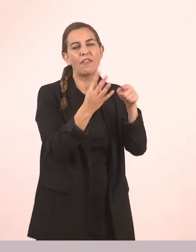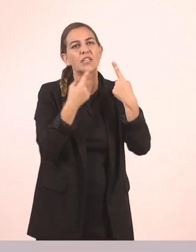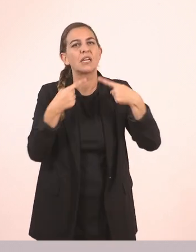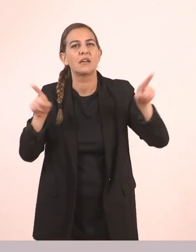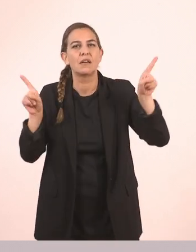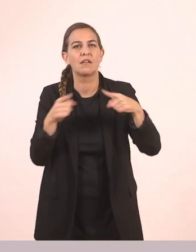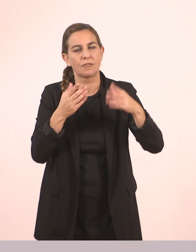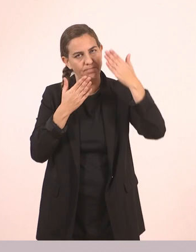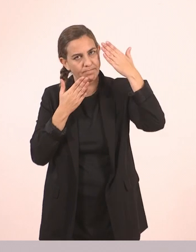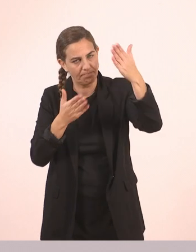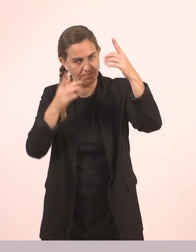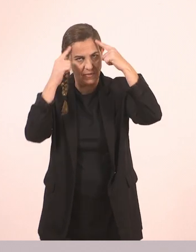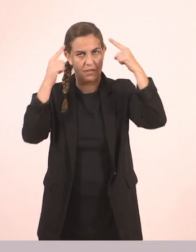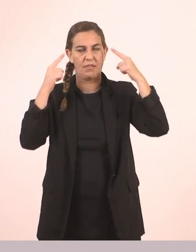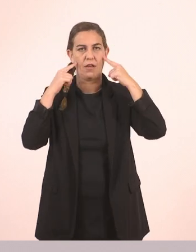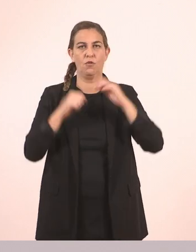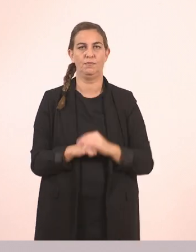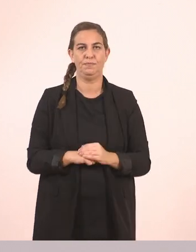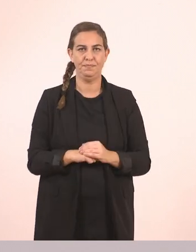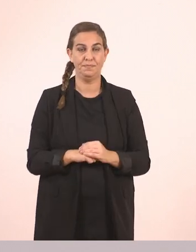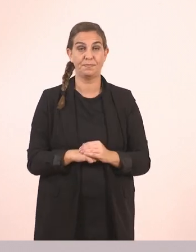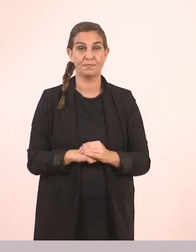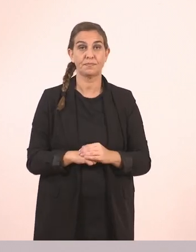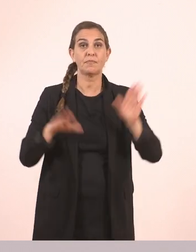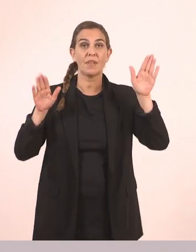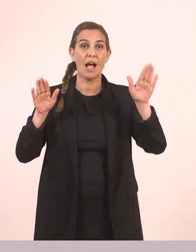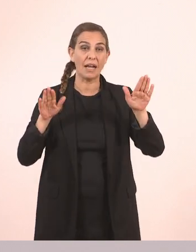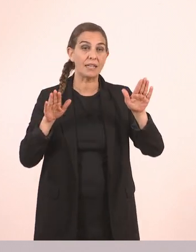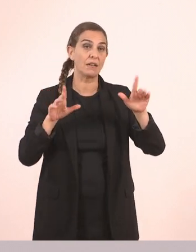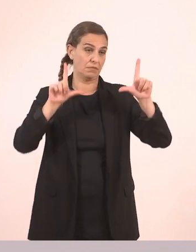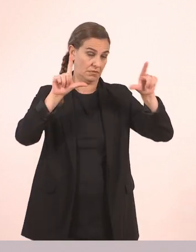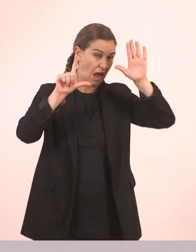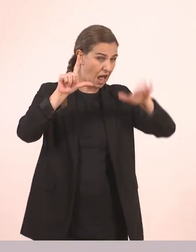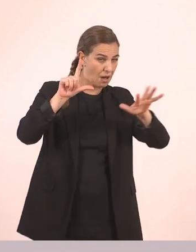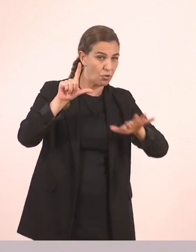Κάτω απ' τους αγγέλους παρατηρούμε τους τρεις μάγους που προσφέρουν τα δώρα τους που είπαμε.